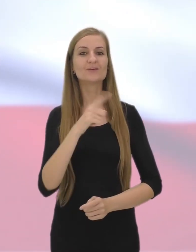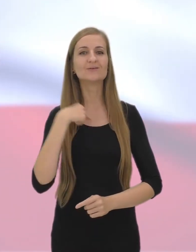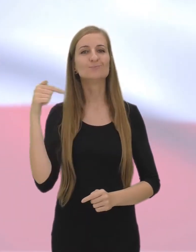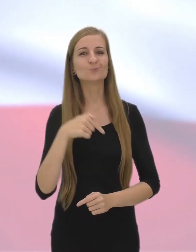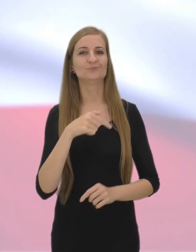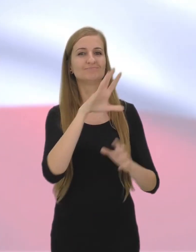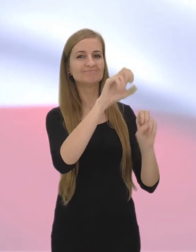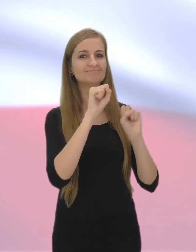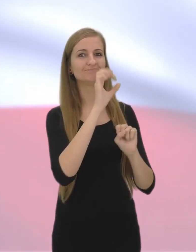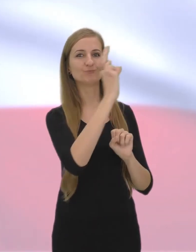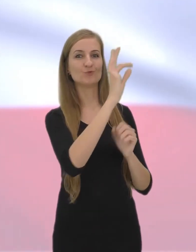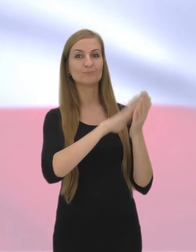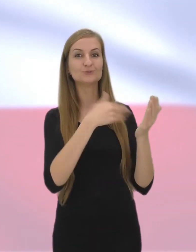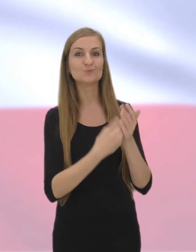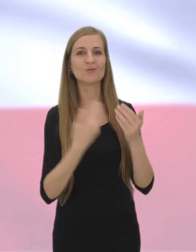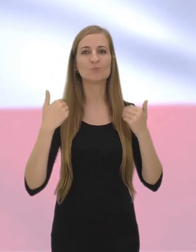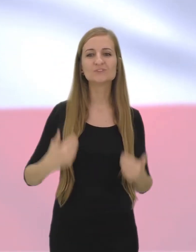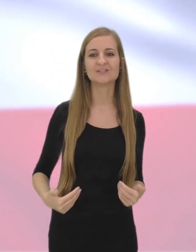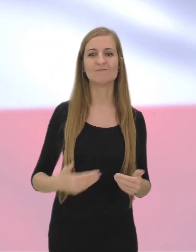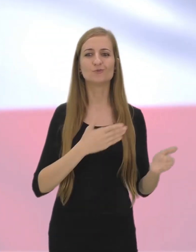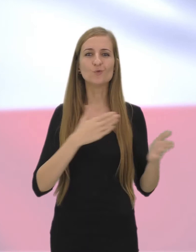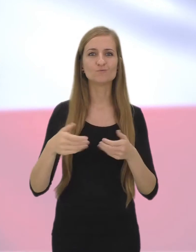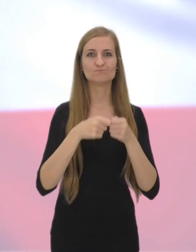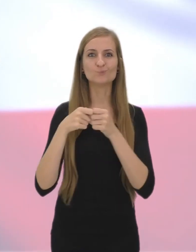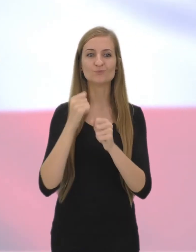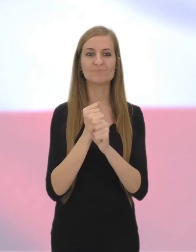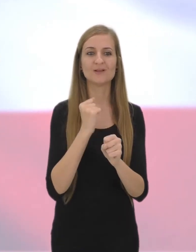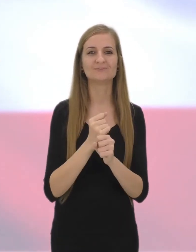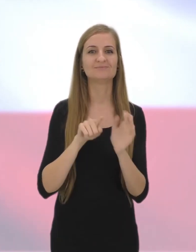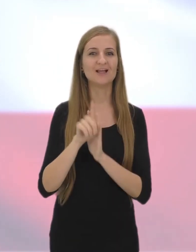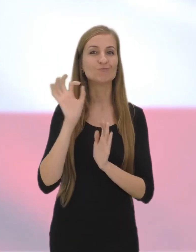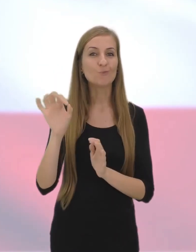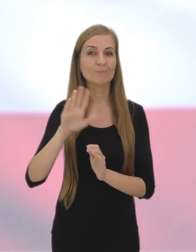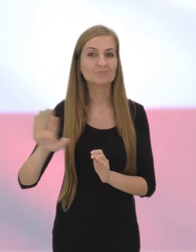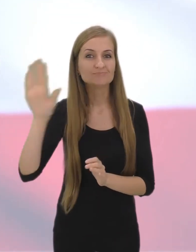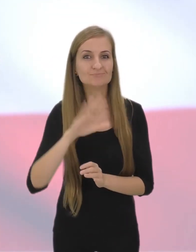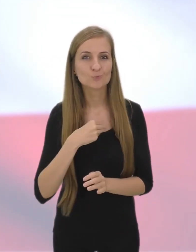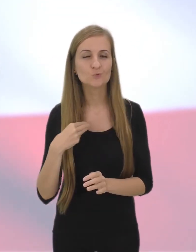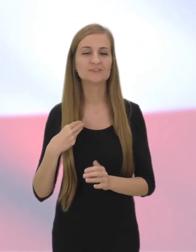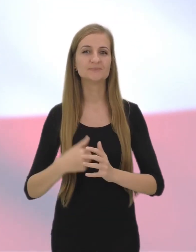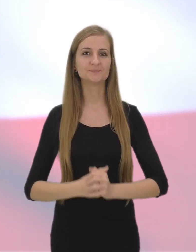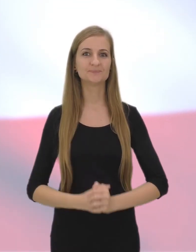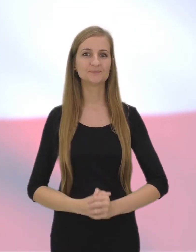Bierzemy przykład z ich postawy i gotowości do wspólnej pracy dla dobra kraju.